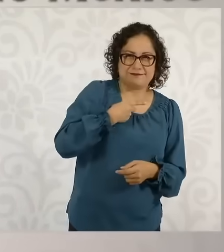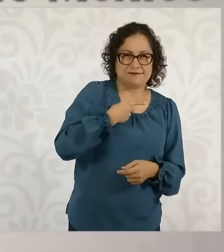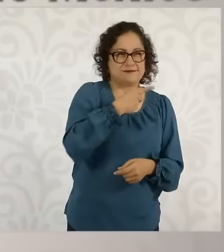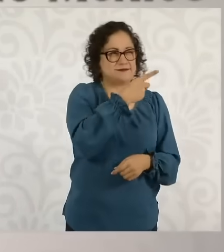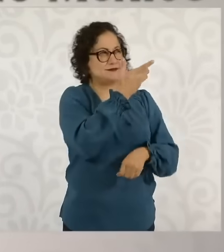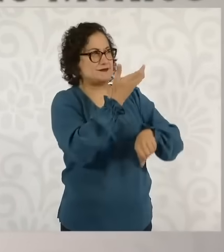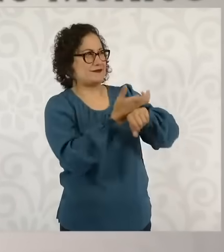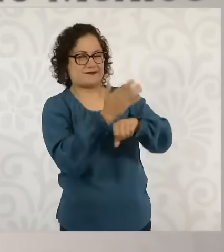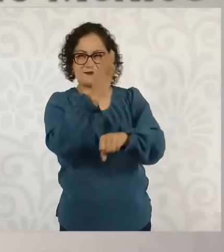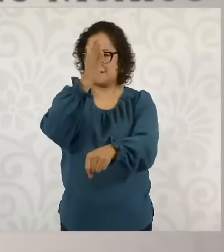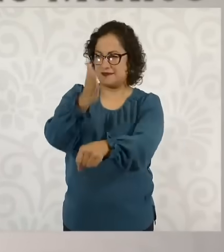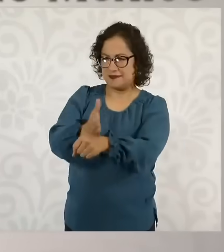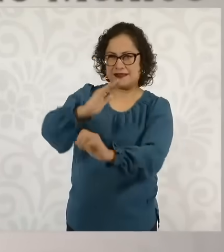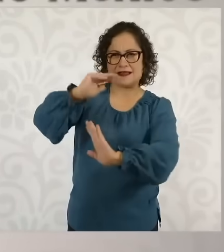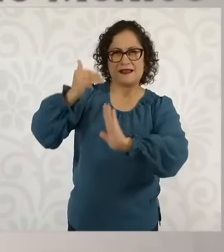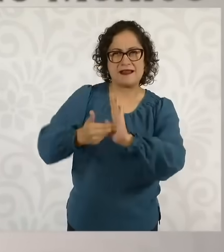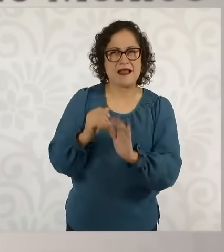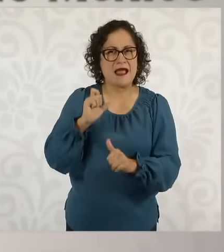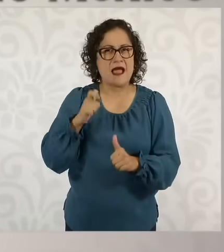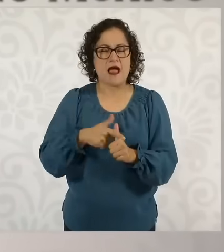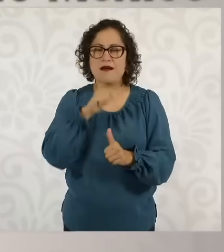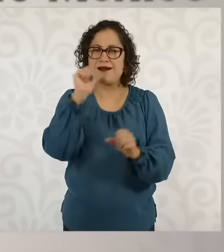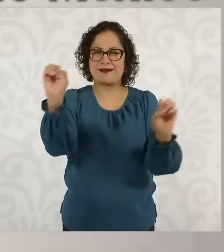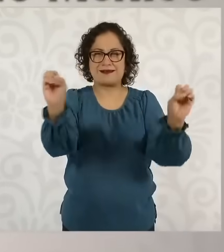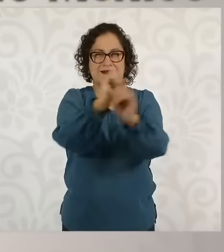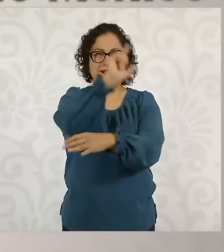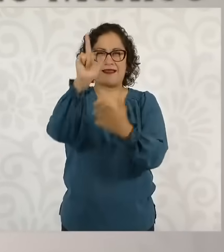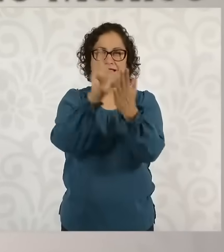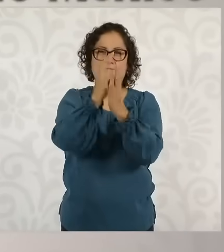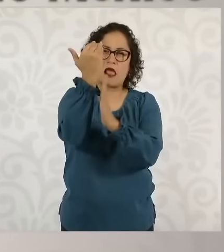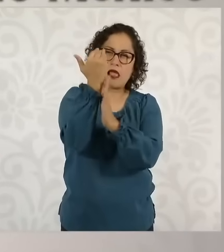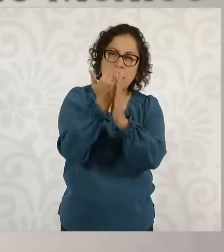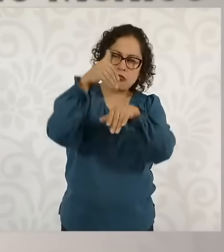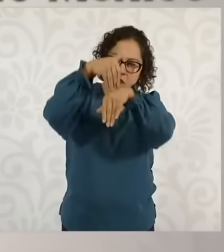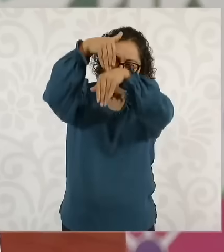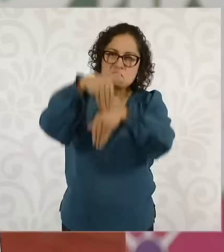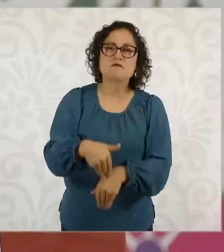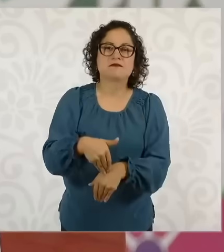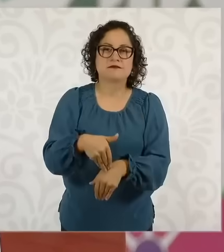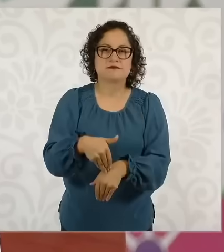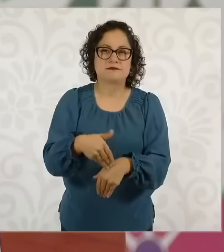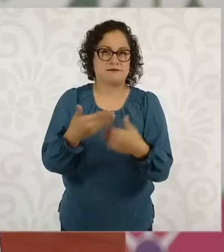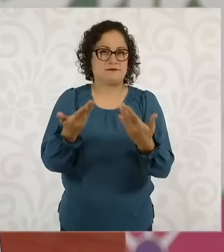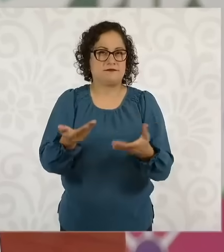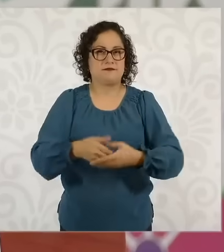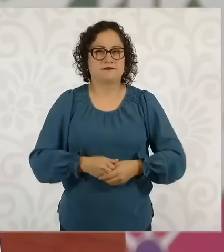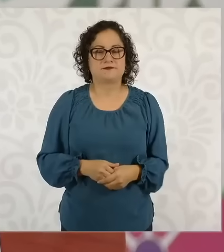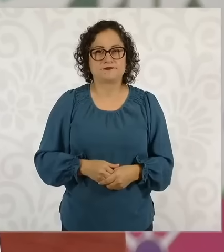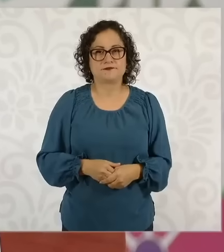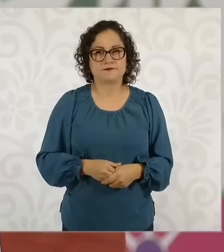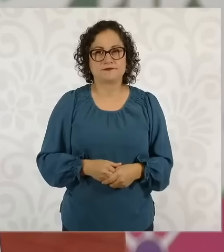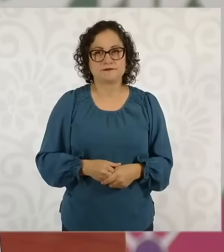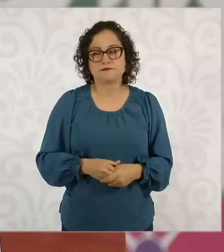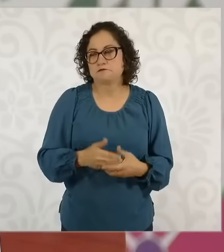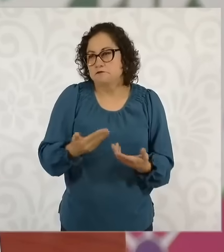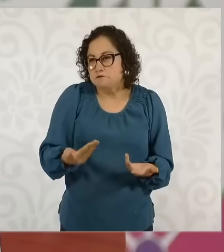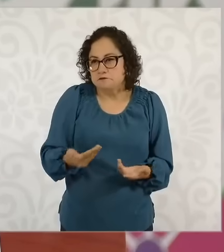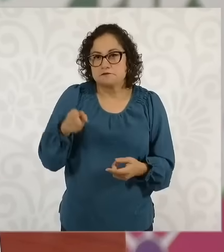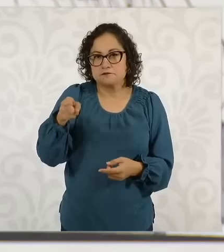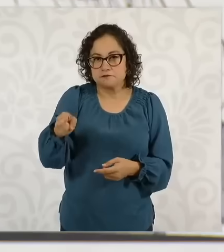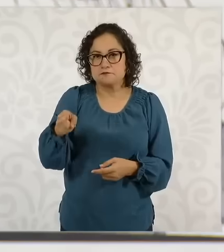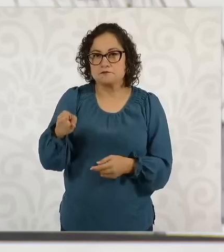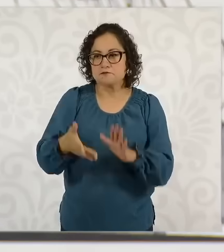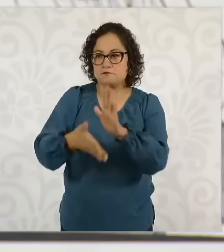para que tenga que haber una sanción y la decisión de hacer el aeropuerto en Santa Lucía pues fue una